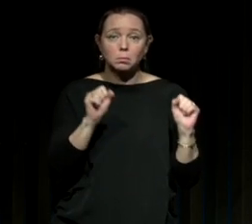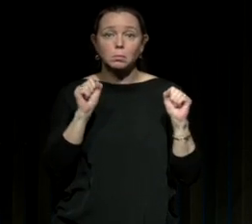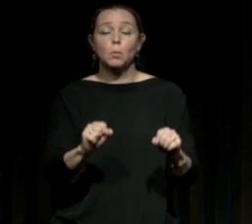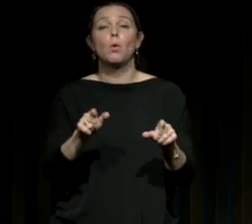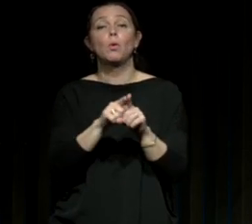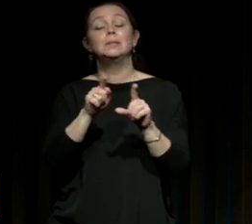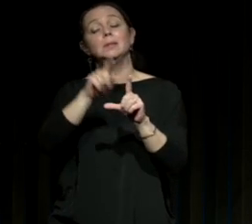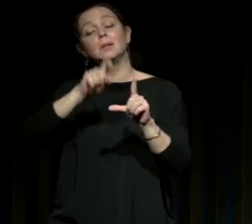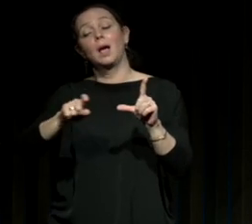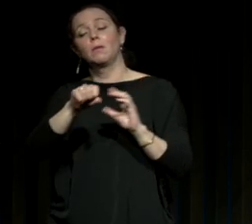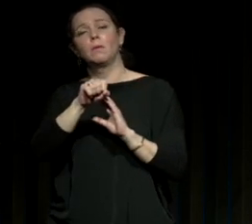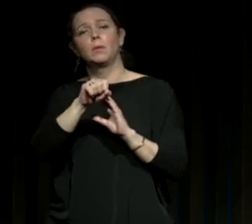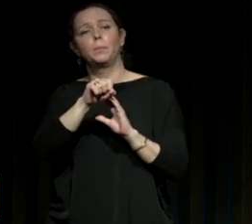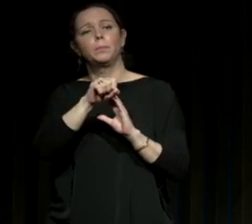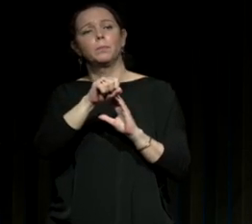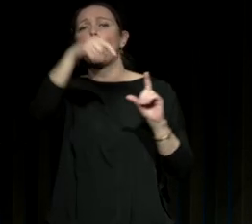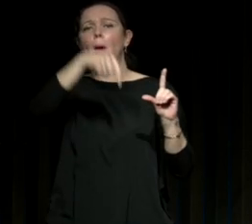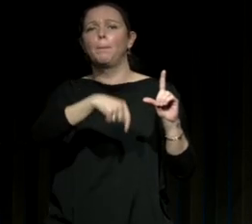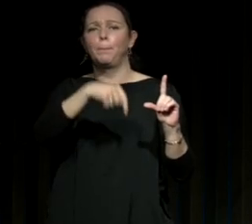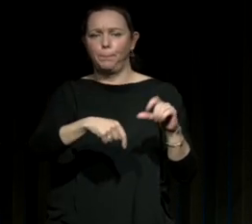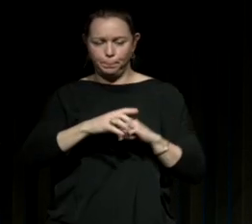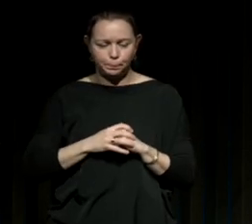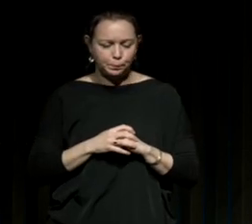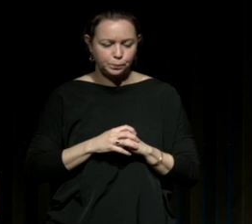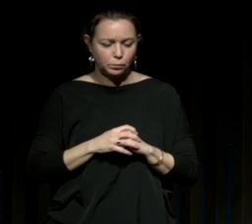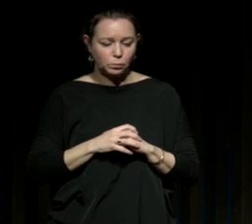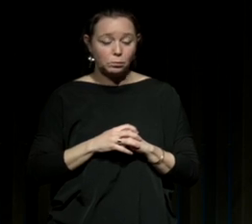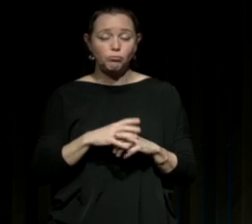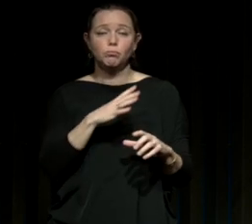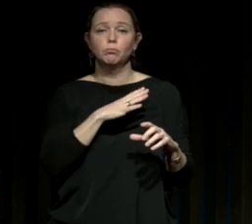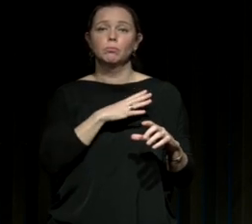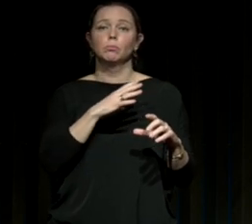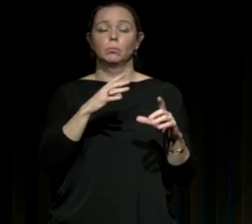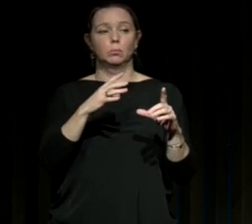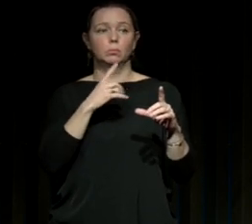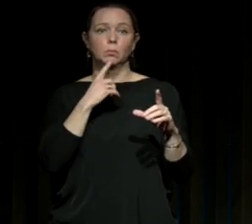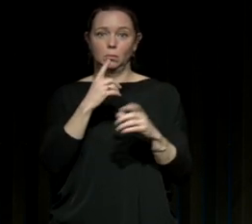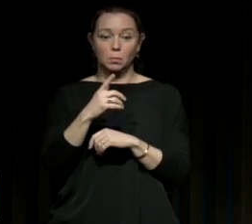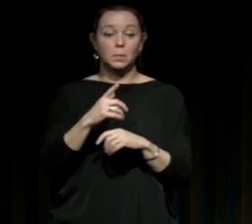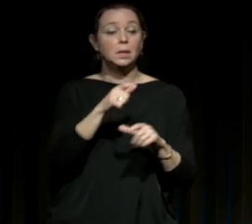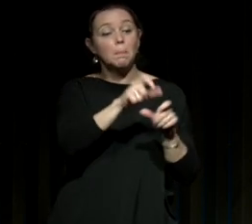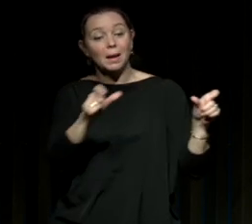graphe de droite deux blocs du bas on a regardé la réponse après avoir consommé une banane en